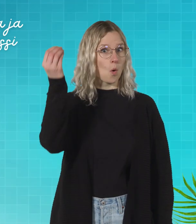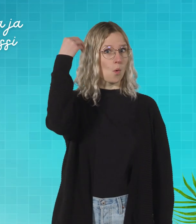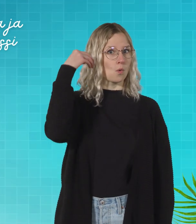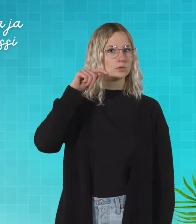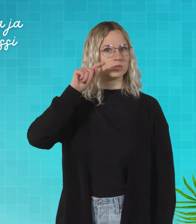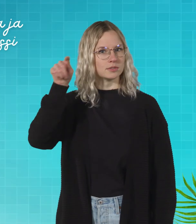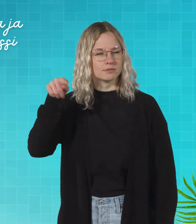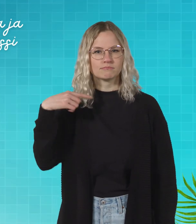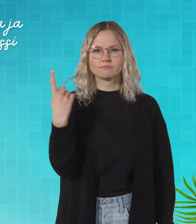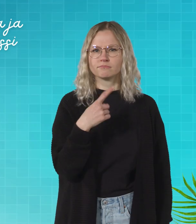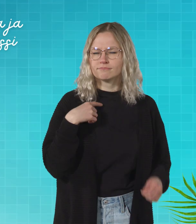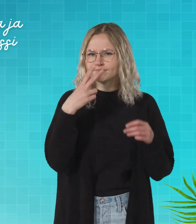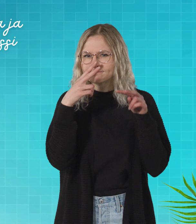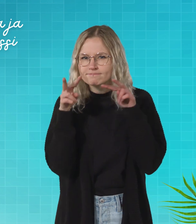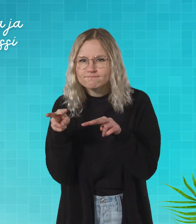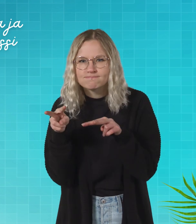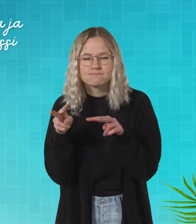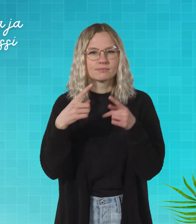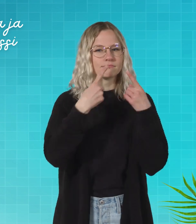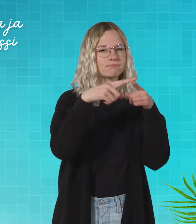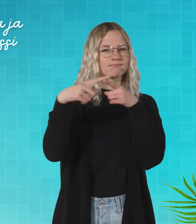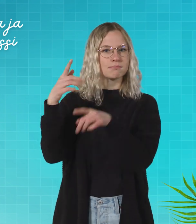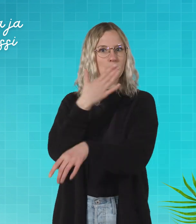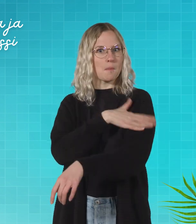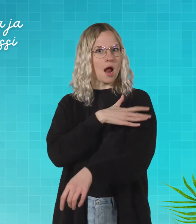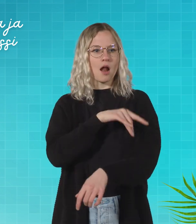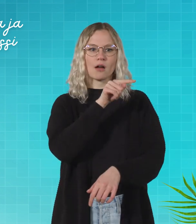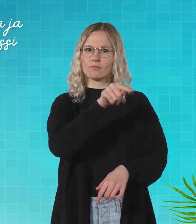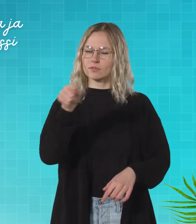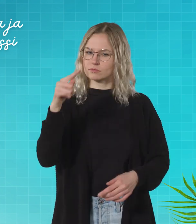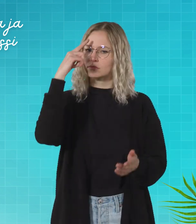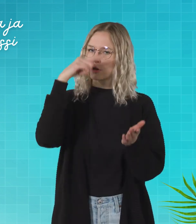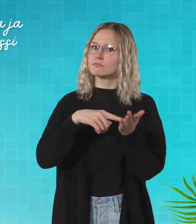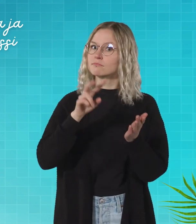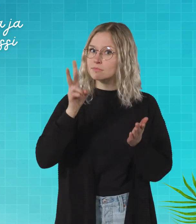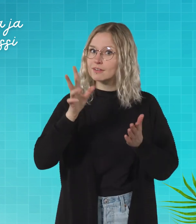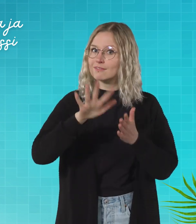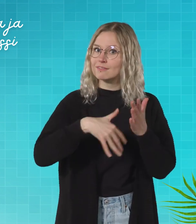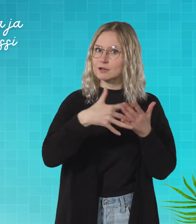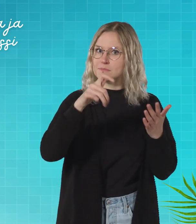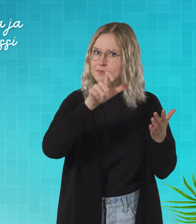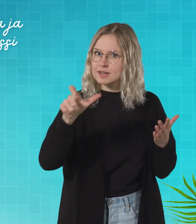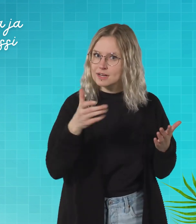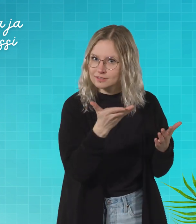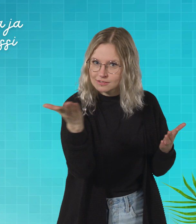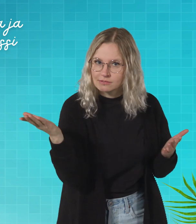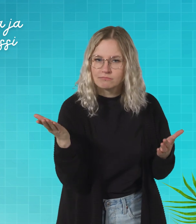Kurssilla perehdytään viittomakielisten palveluihin -